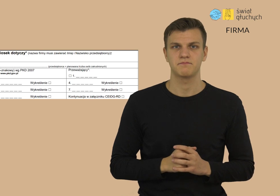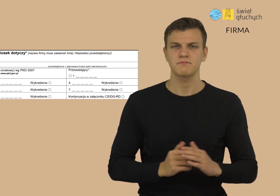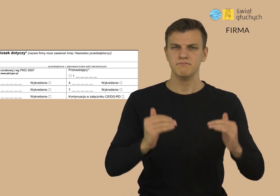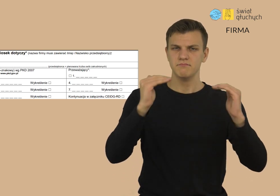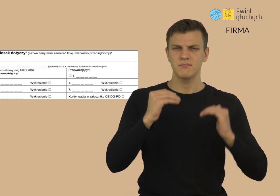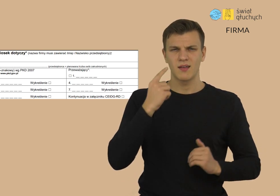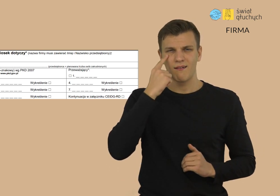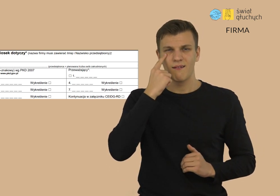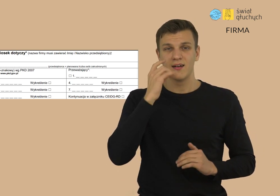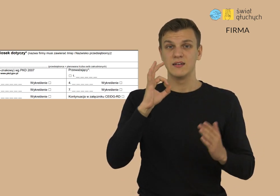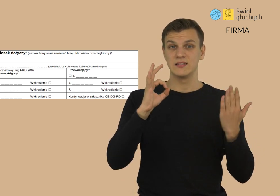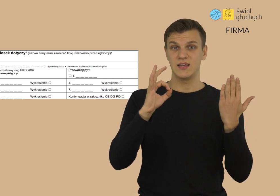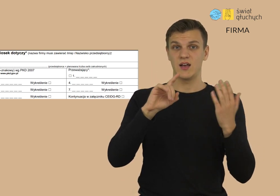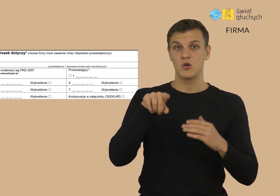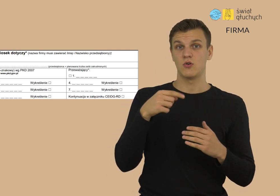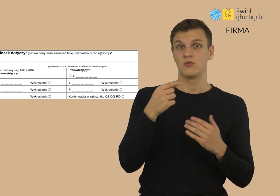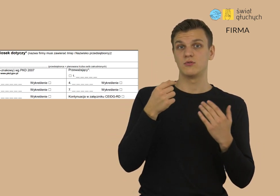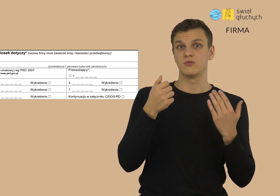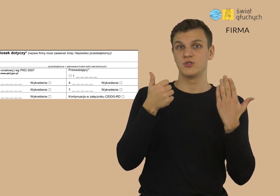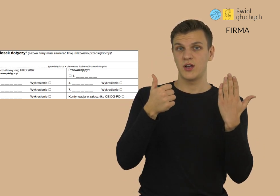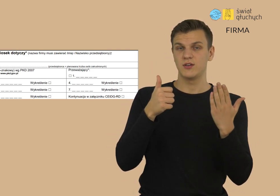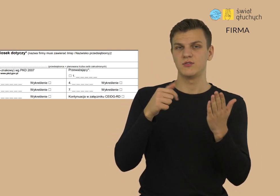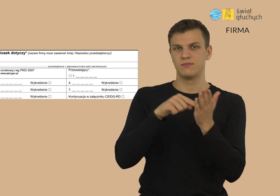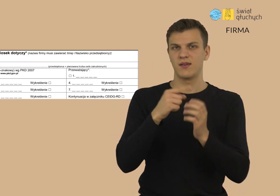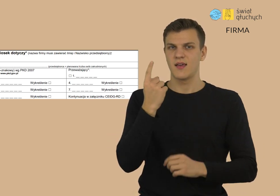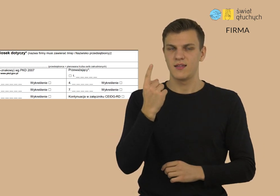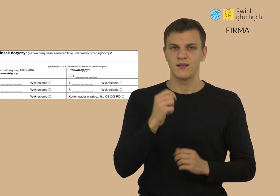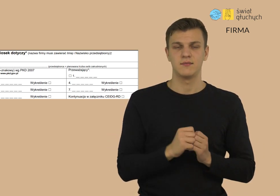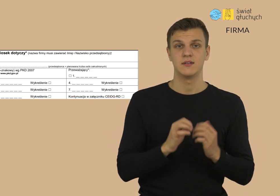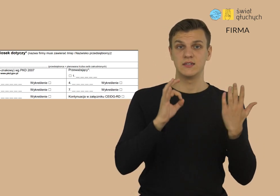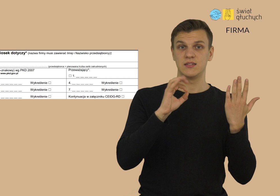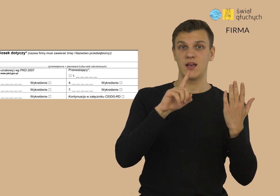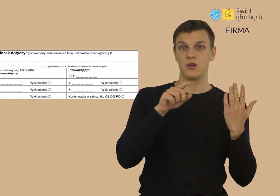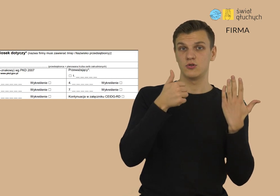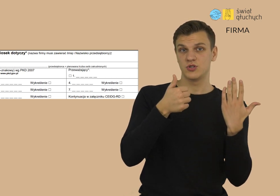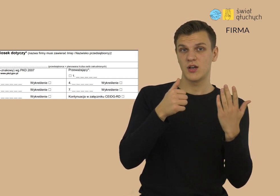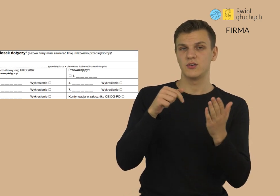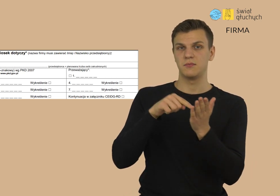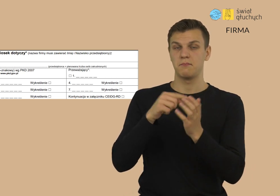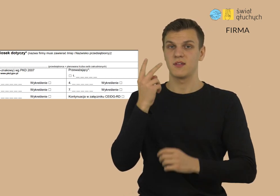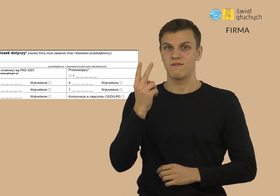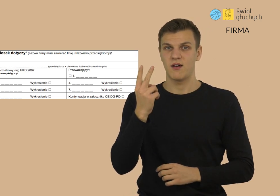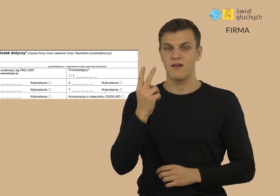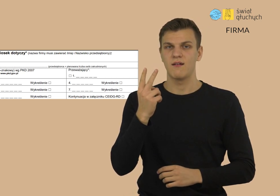Punkty 06.1, 06.2